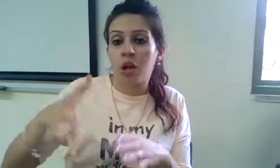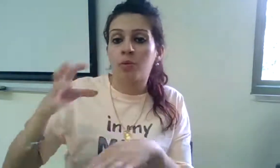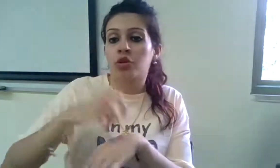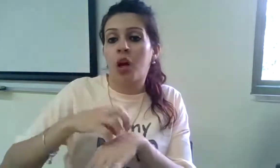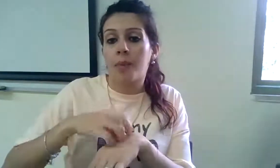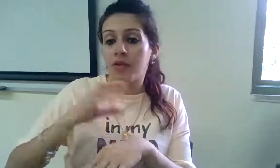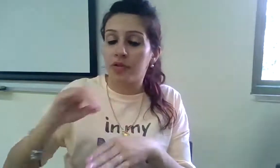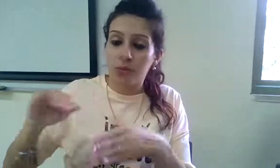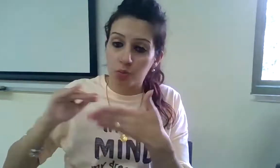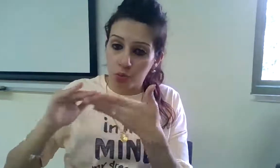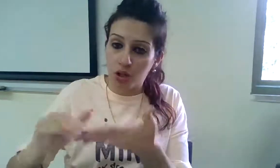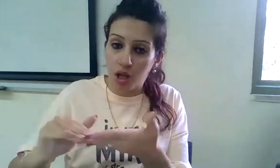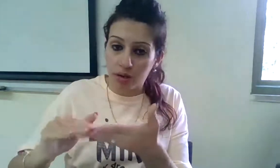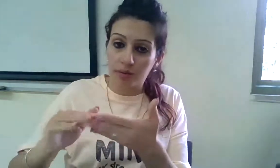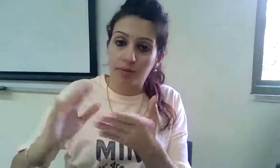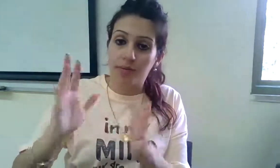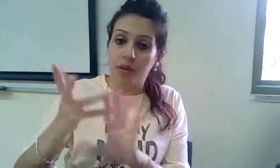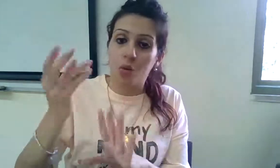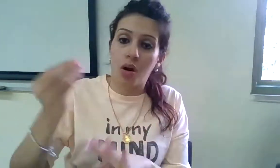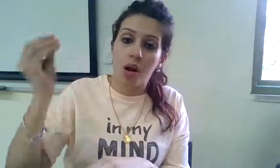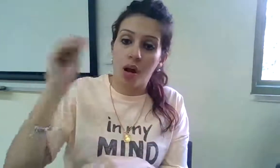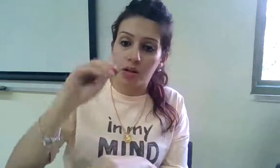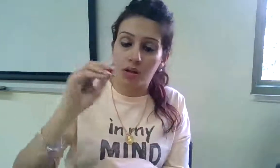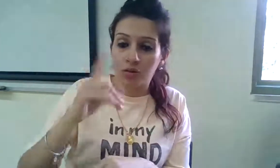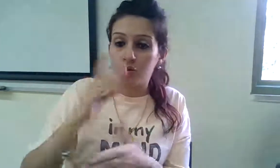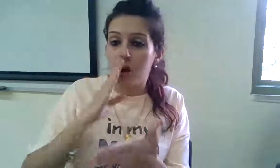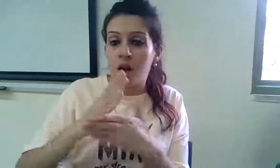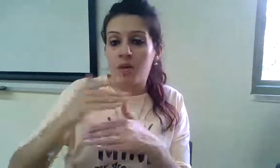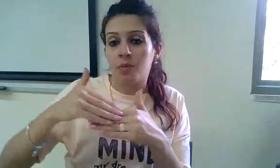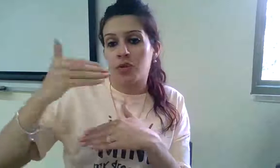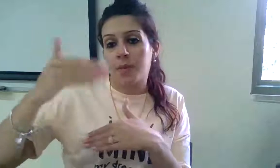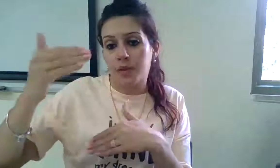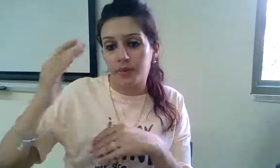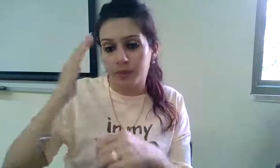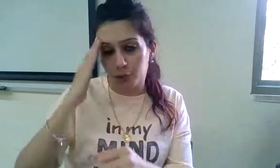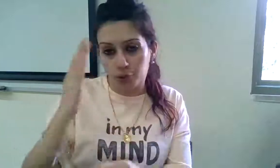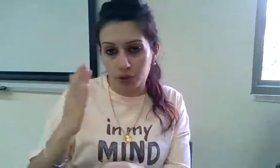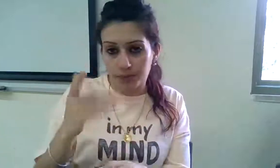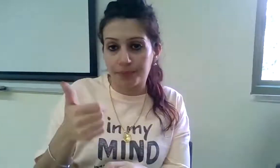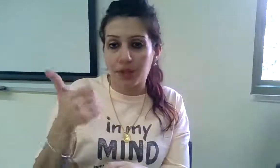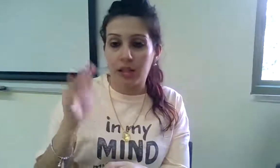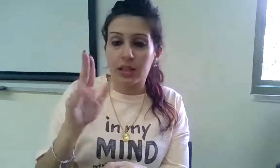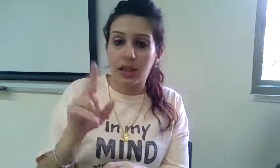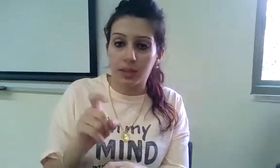وشددت أيضا على أهمية دور الأهالي في هذا النوع من الدعم